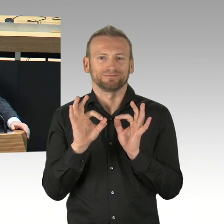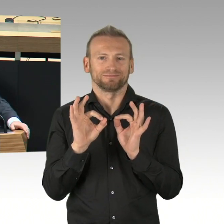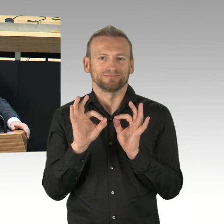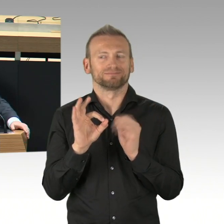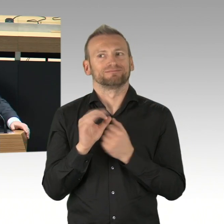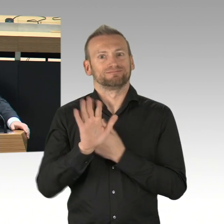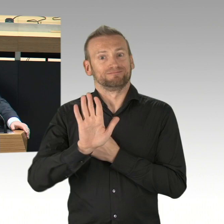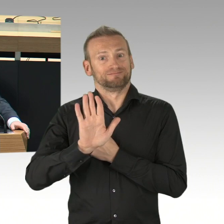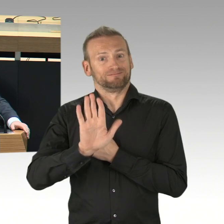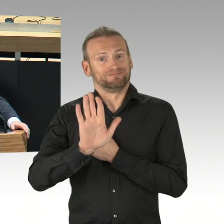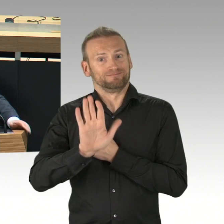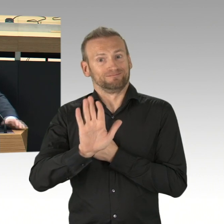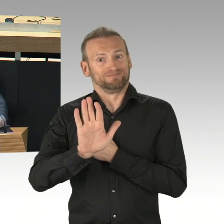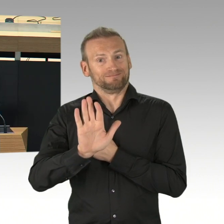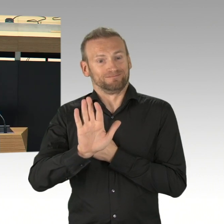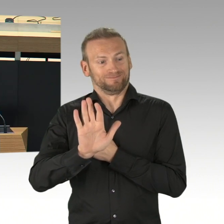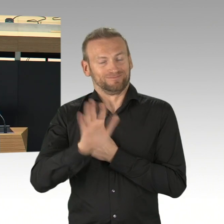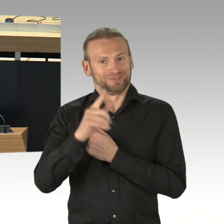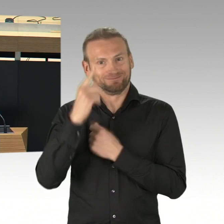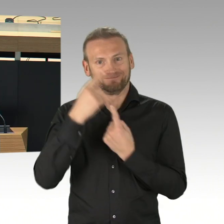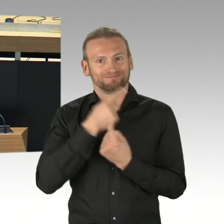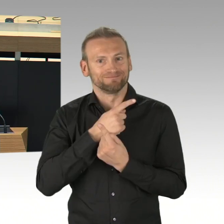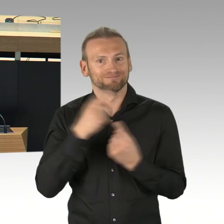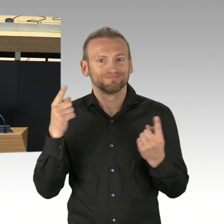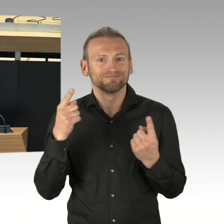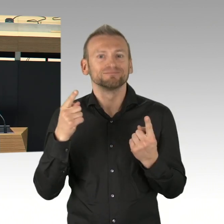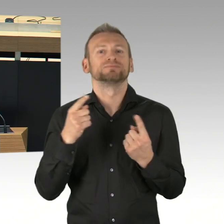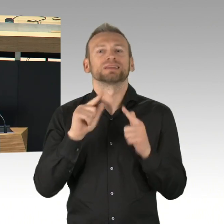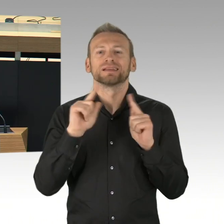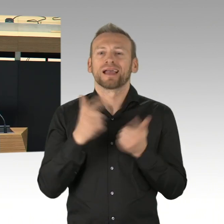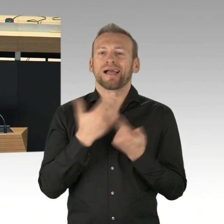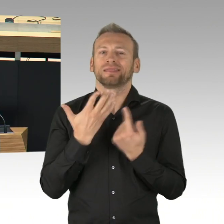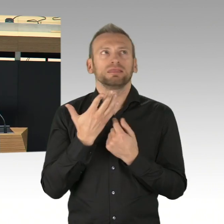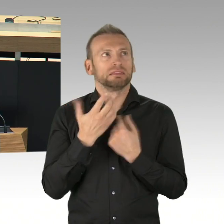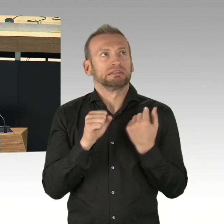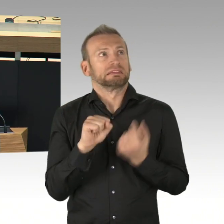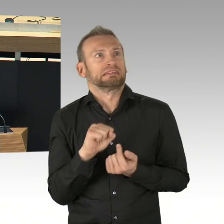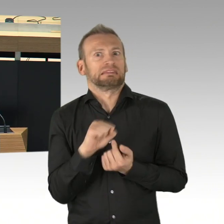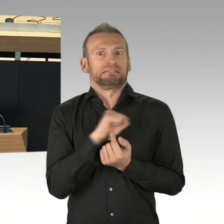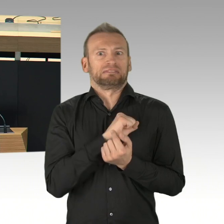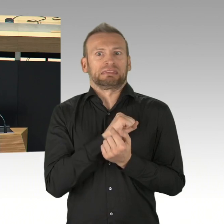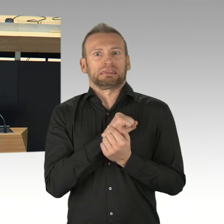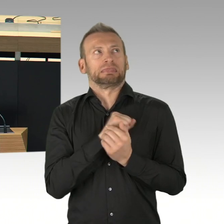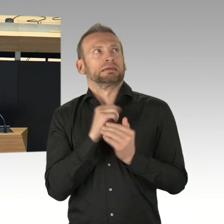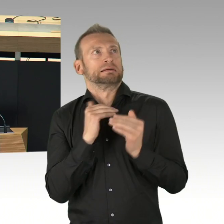sage ich Ihnen, das stimmt, aber wenn das doch so profitabel ist, in Berlin zu vermieten, sagen Sie mal, warum bauen Sie dann nicht?